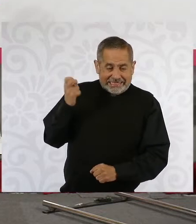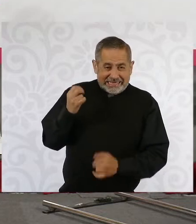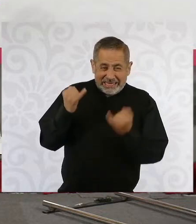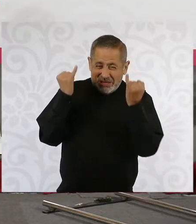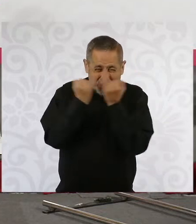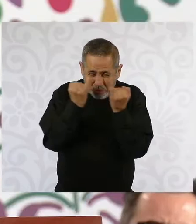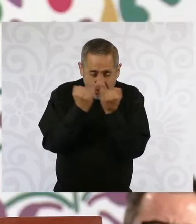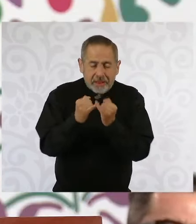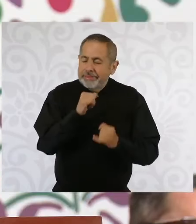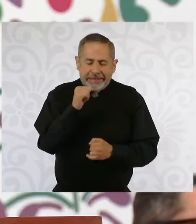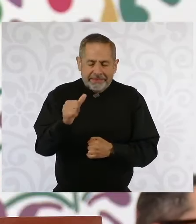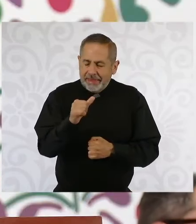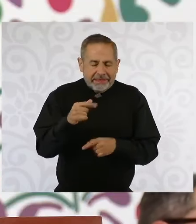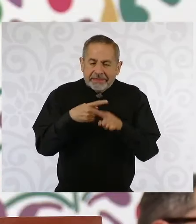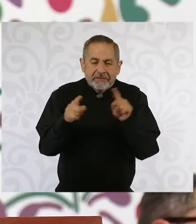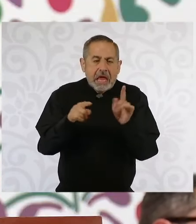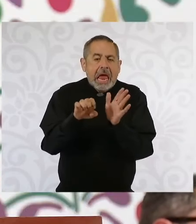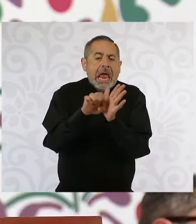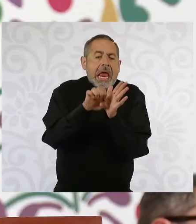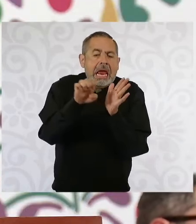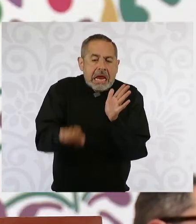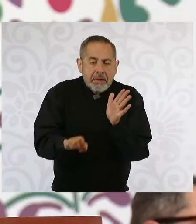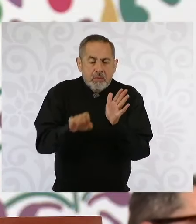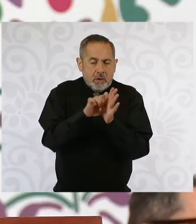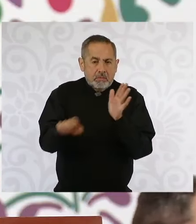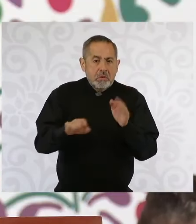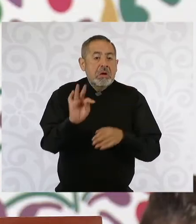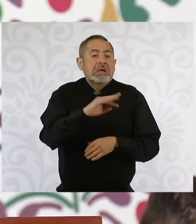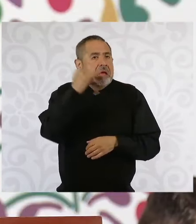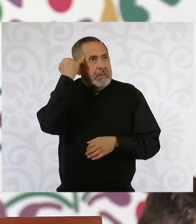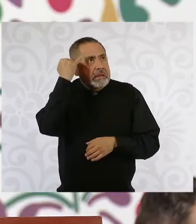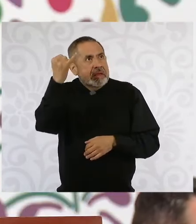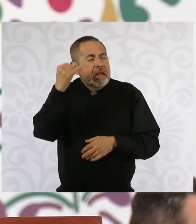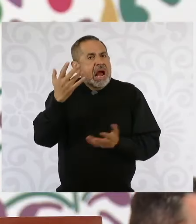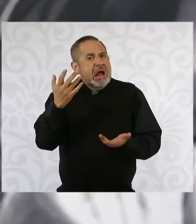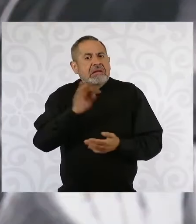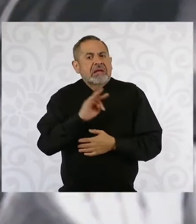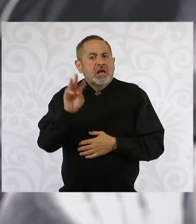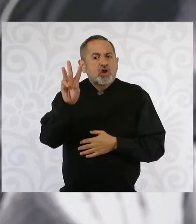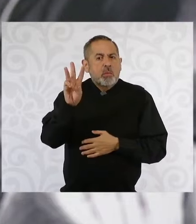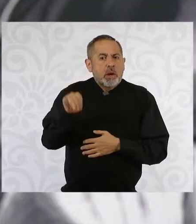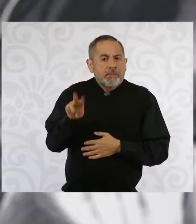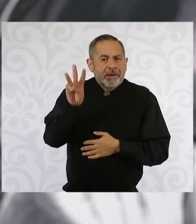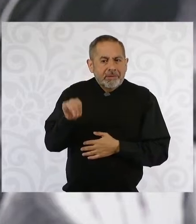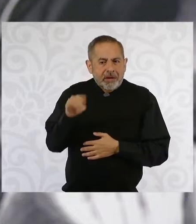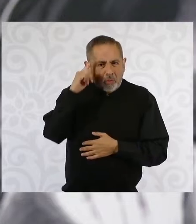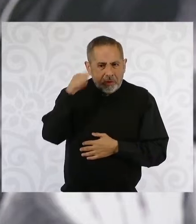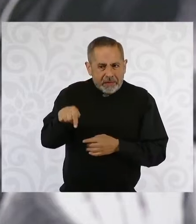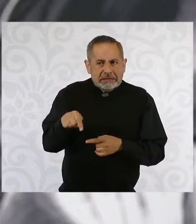vehículo de transporte personal como taxi como camioncito de entrega Y si bien el Lía no busca